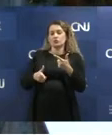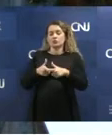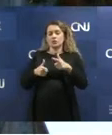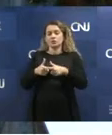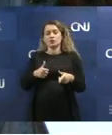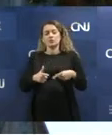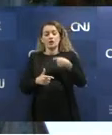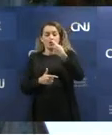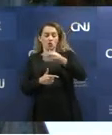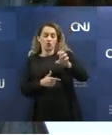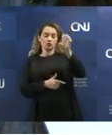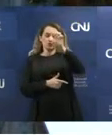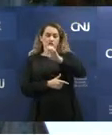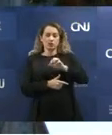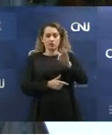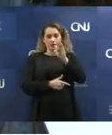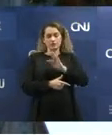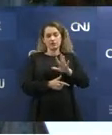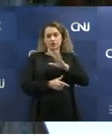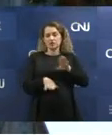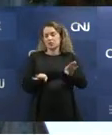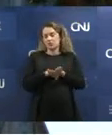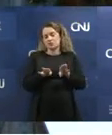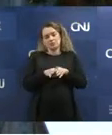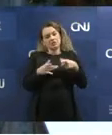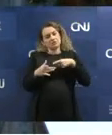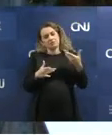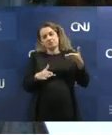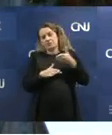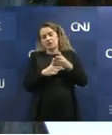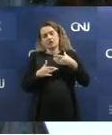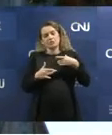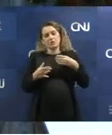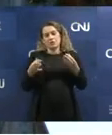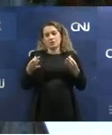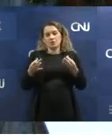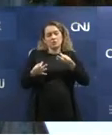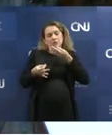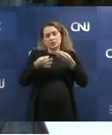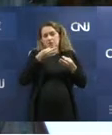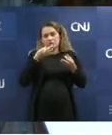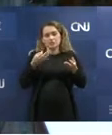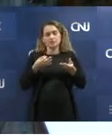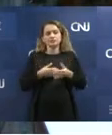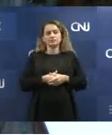Então, me parece que aqui não há nenhum elemento, a meu juízo, com toda de todas as vezes que posso